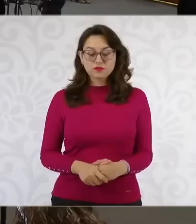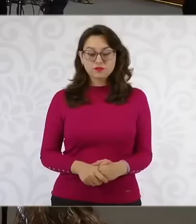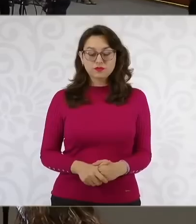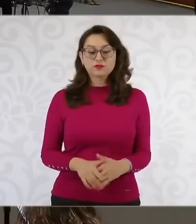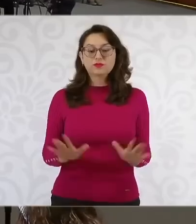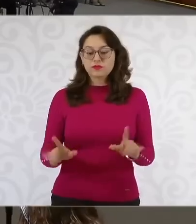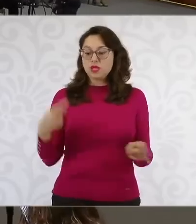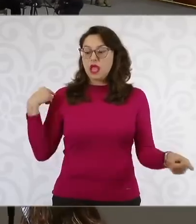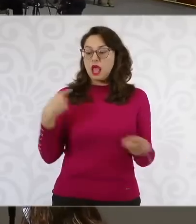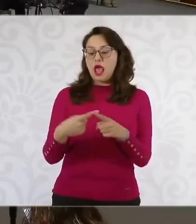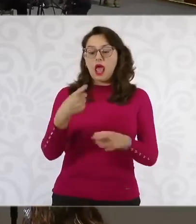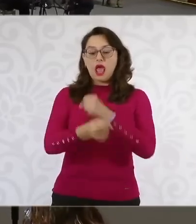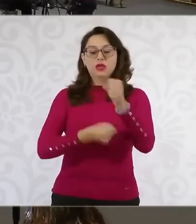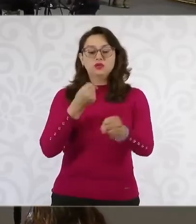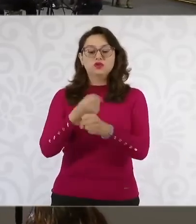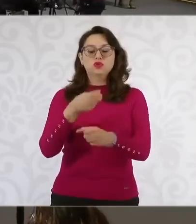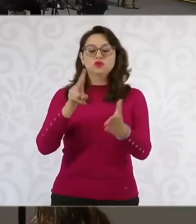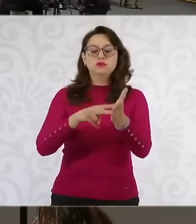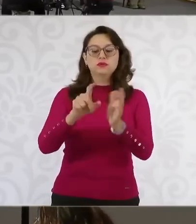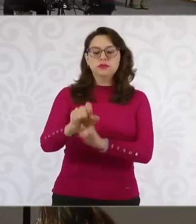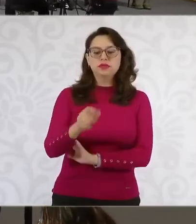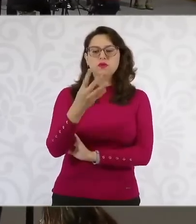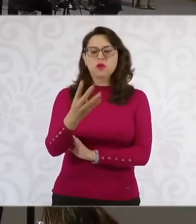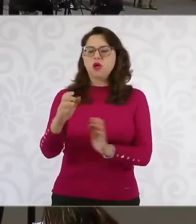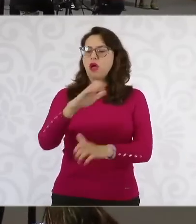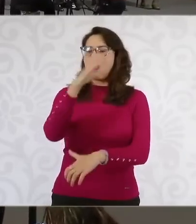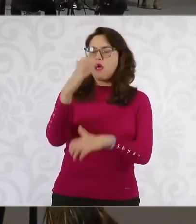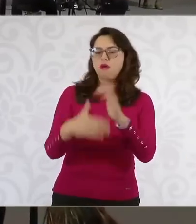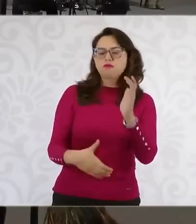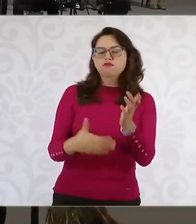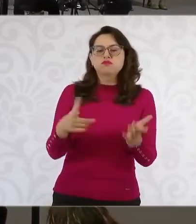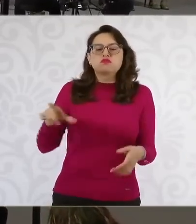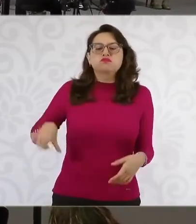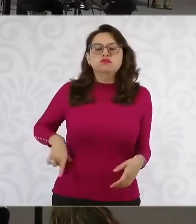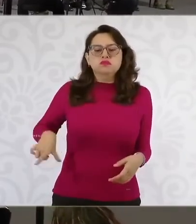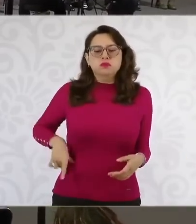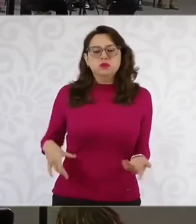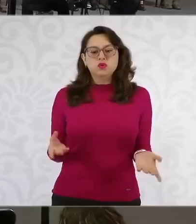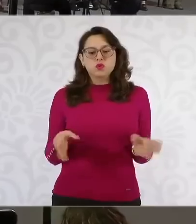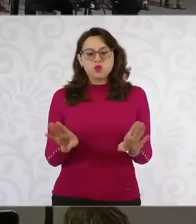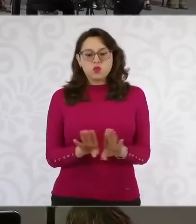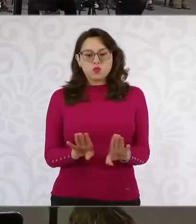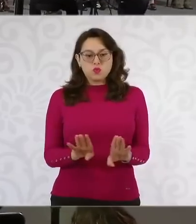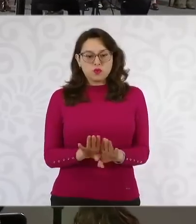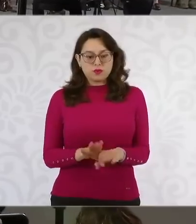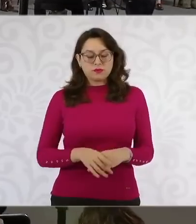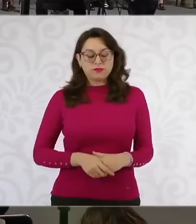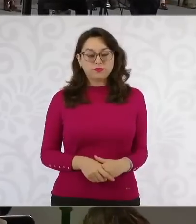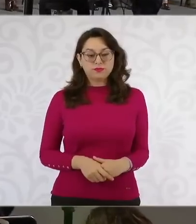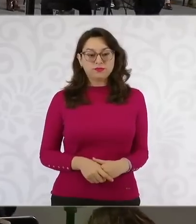ver bueno Esta es la variación del tipo de